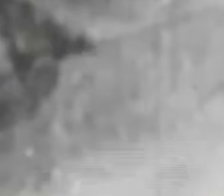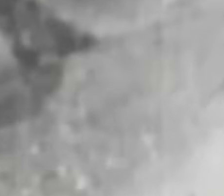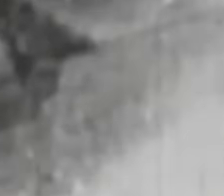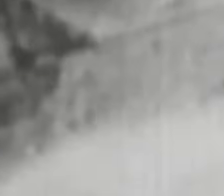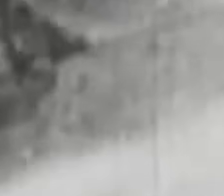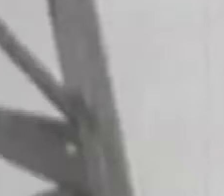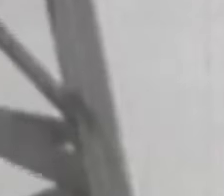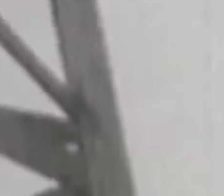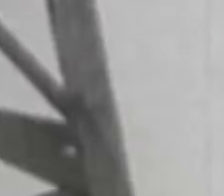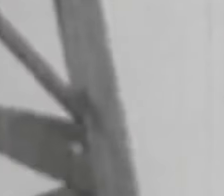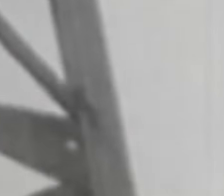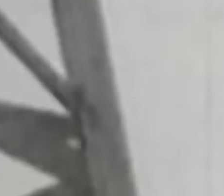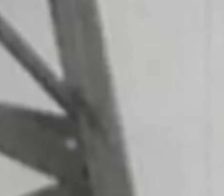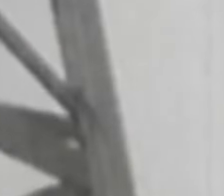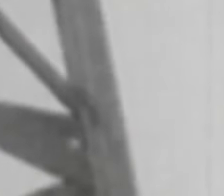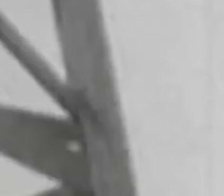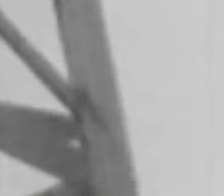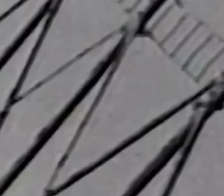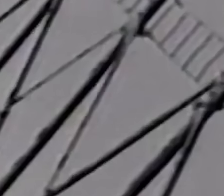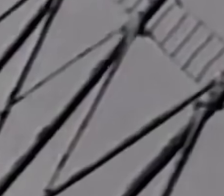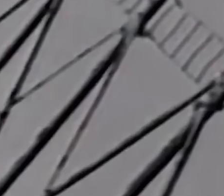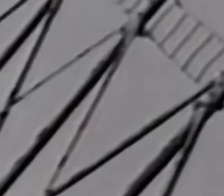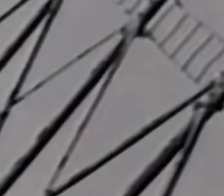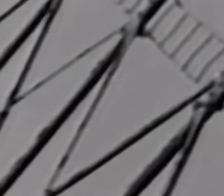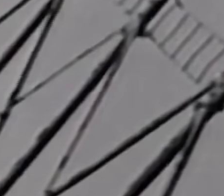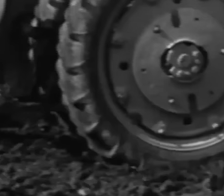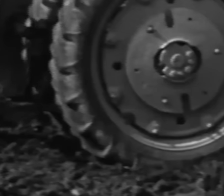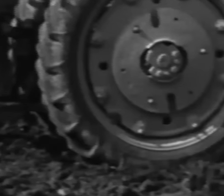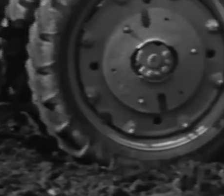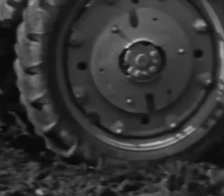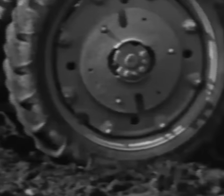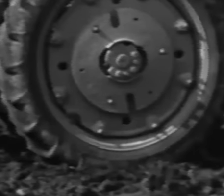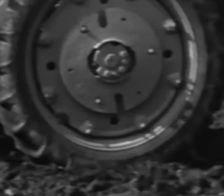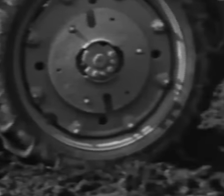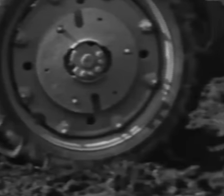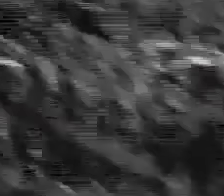La energía que recorre el país y hace posible la transformación. Ayudamos a nutrir la tierra de